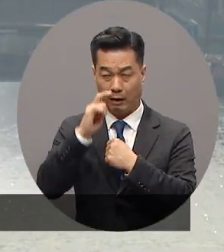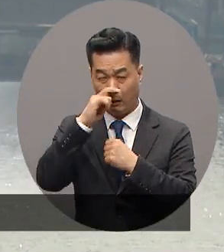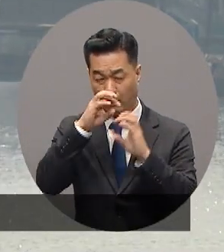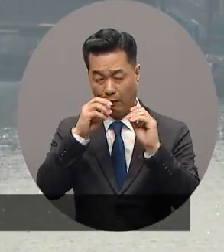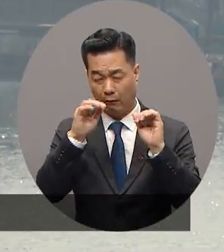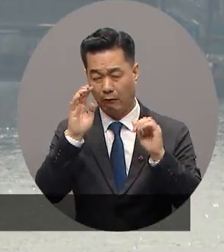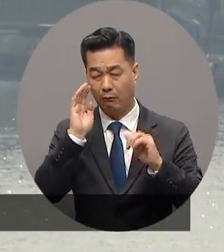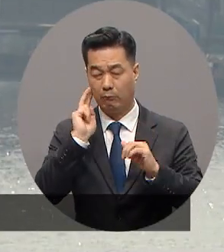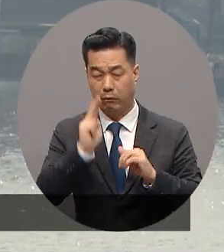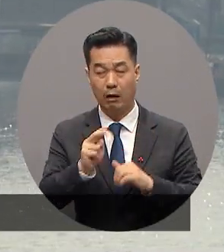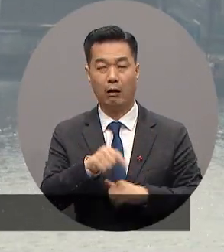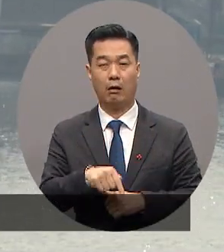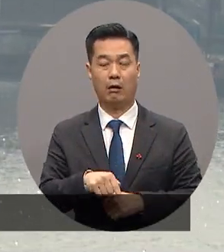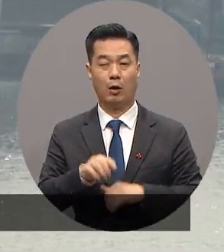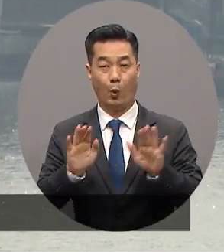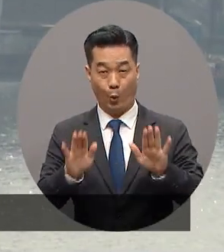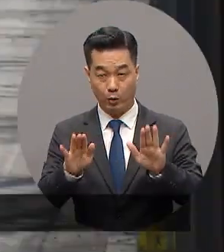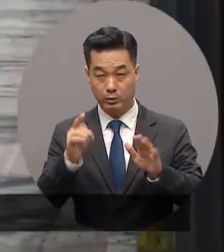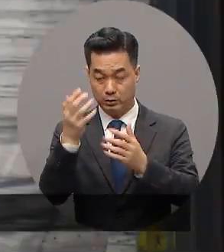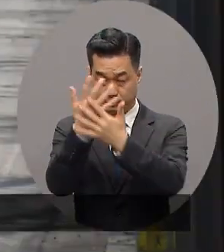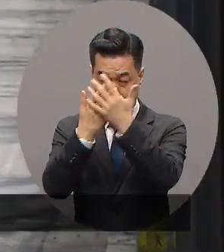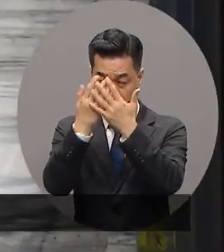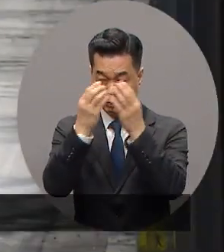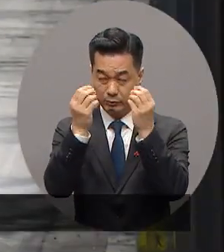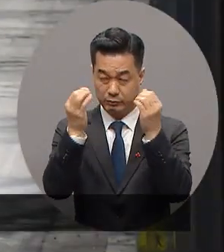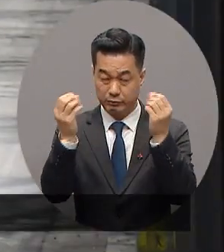높아지겠습니다.